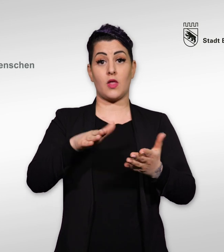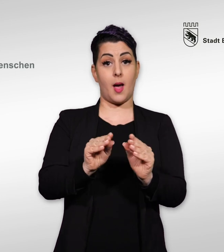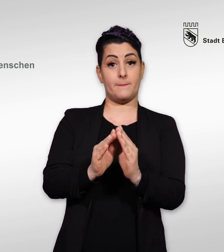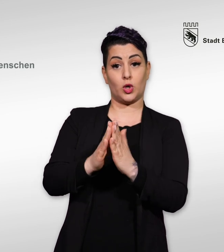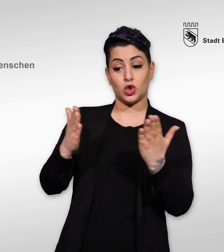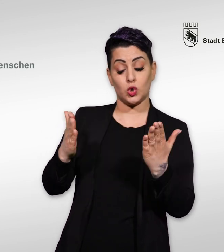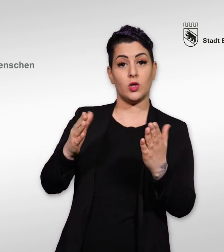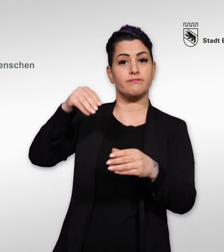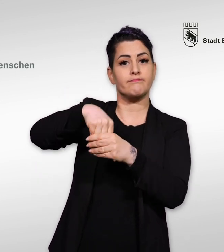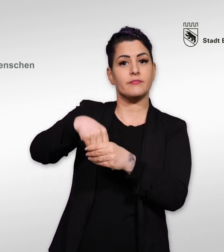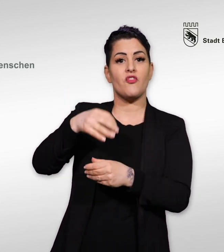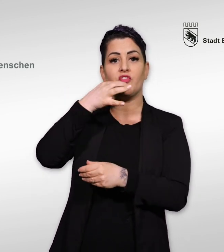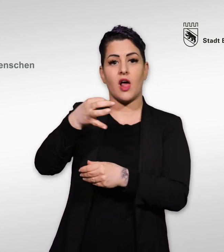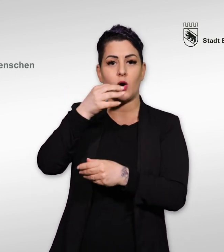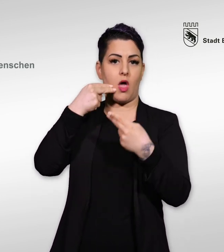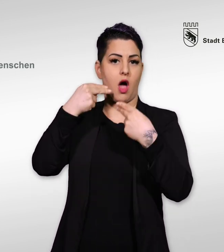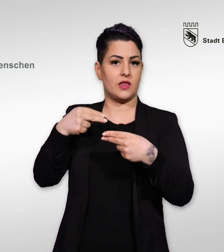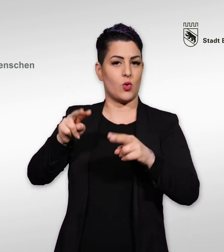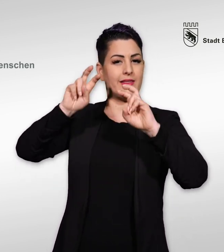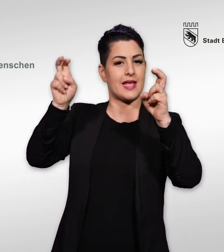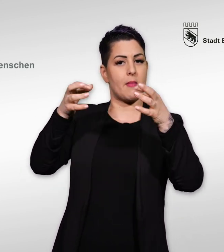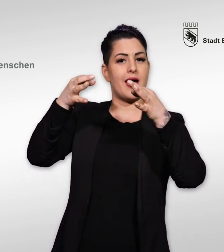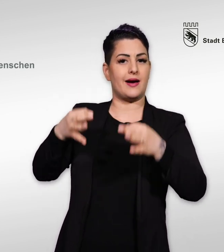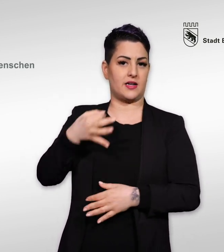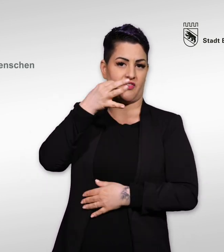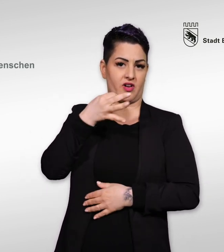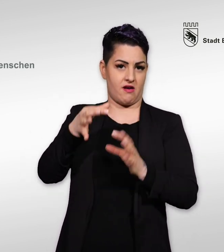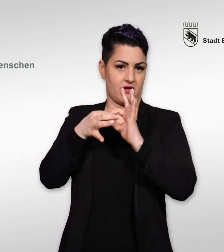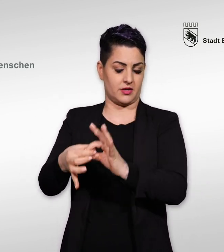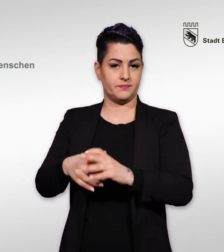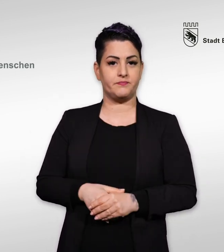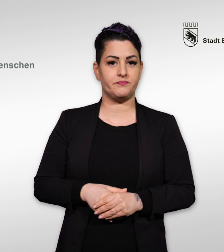eine Broschüre mit Fragen und Antworten zu Rechtsfragen.